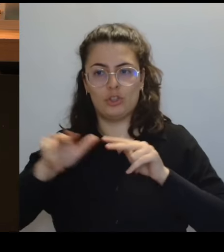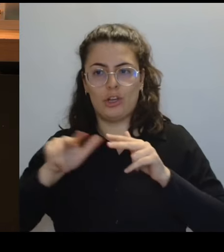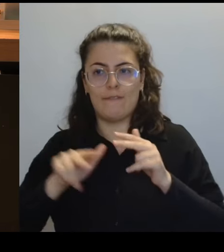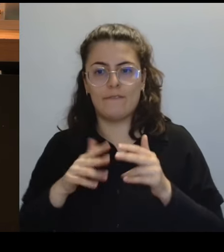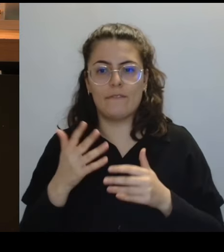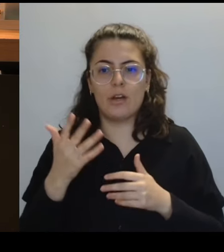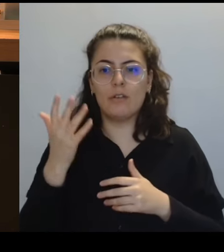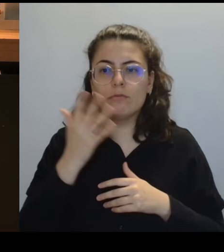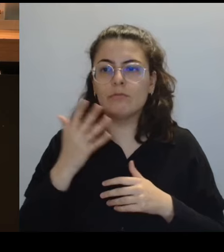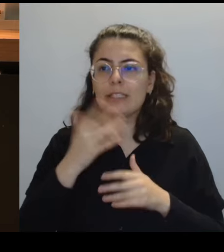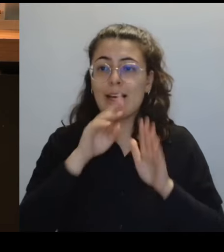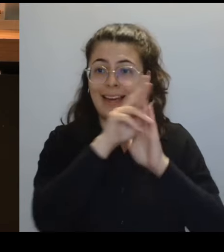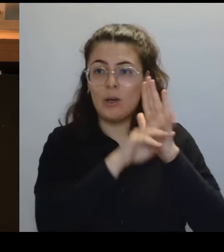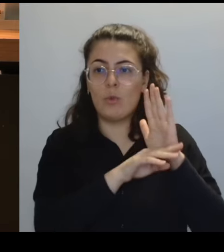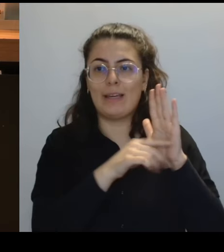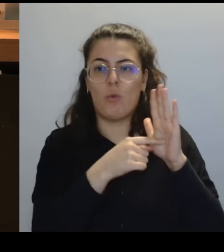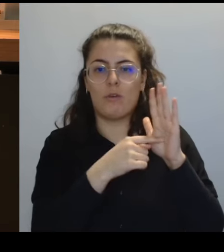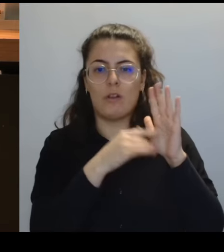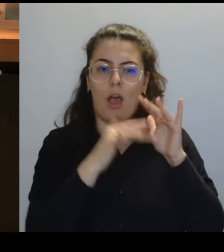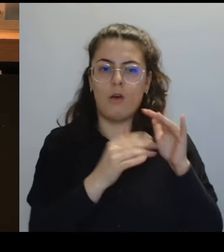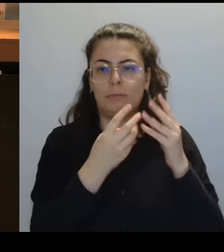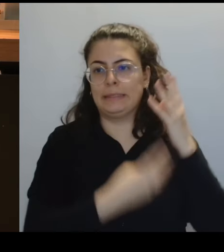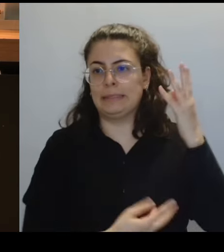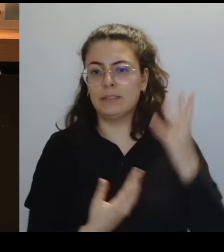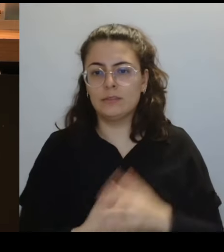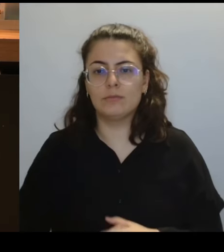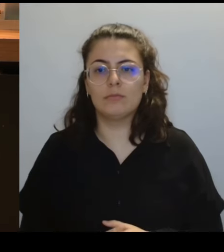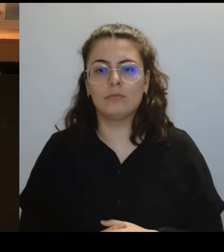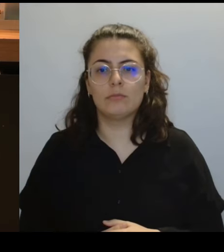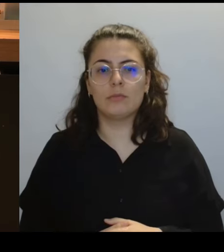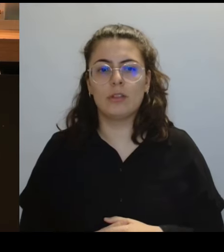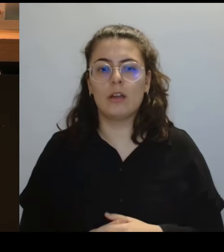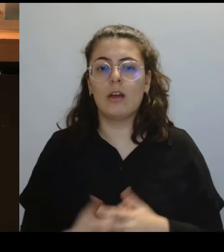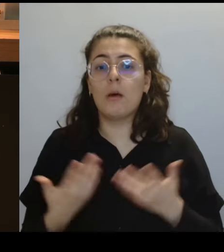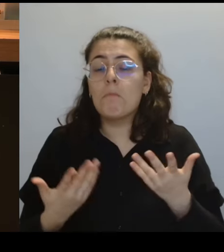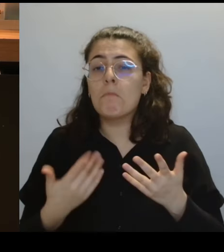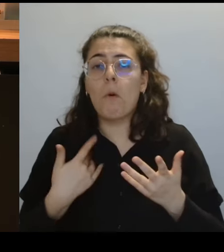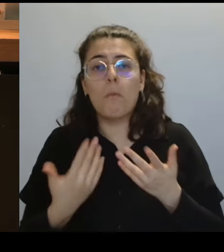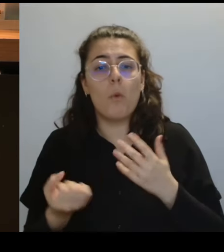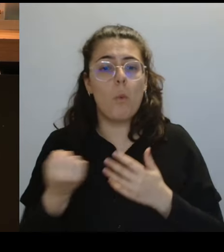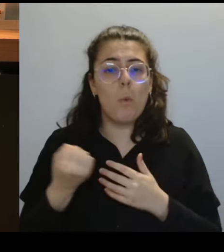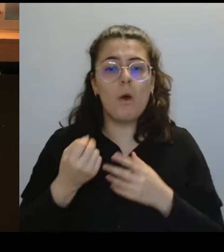Es spielt nicht mehr eine große Rolle, ob wir an dieser Stelle eine grüne, eine blaue oder vielleicht demnächst